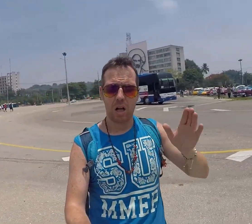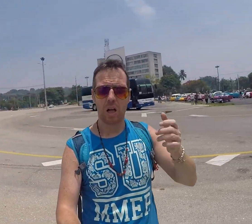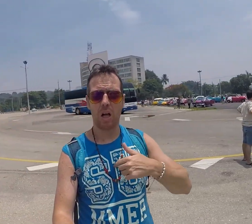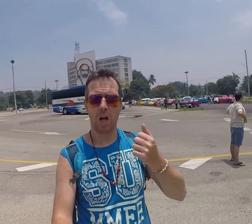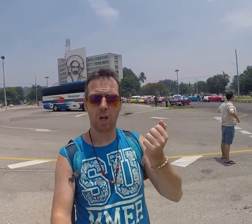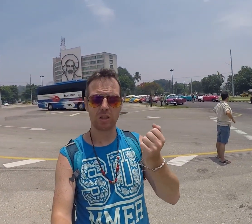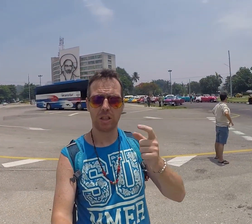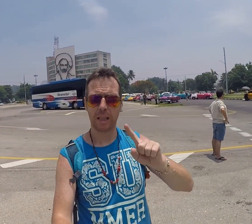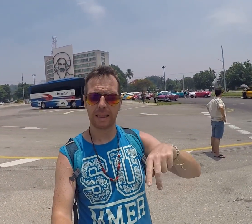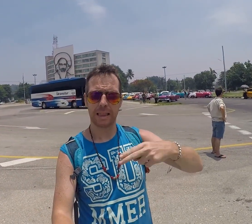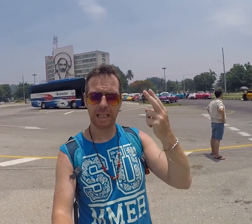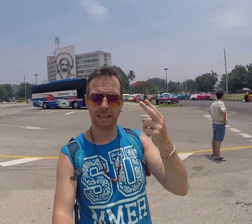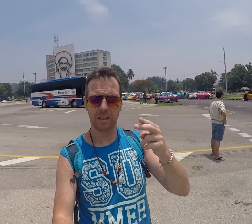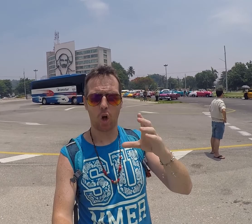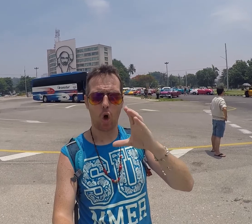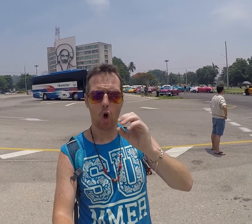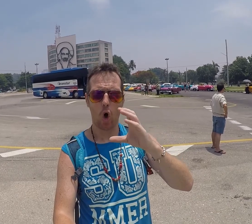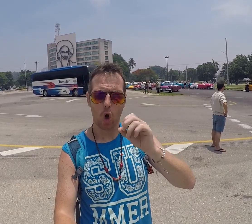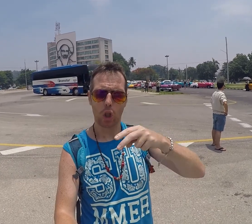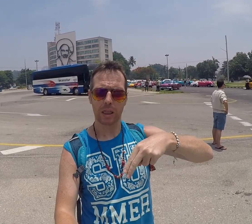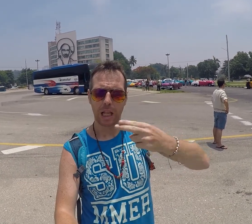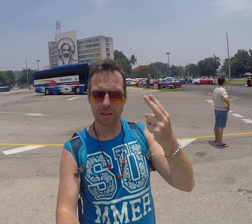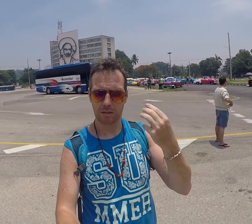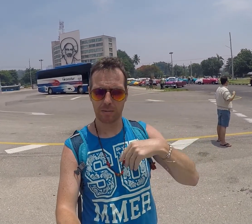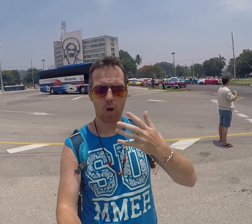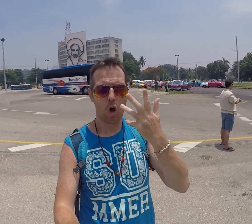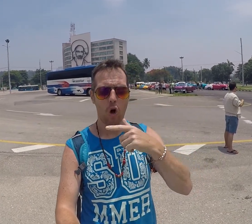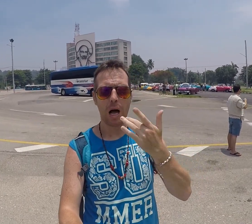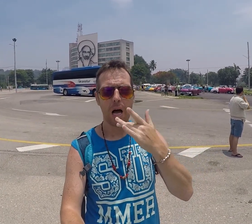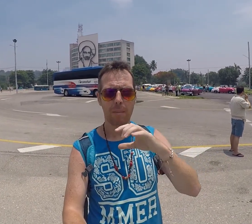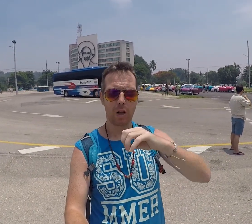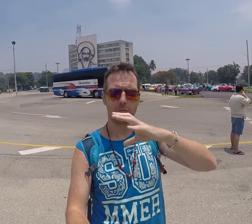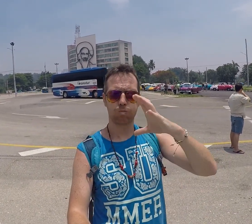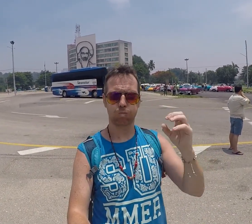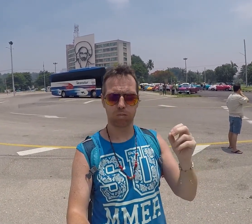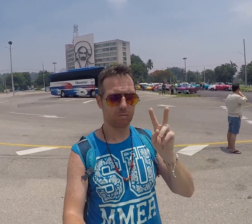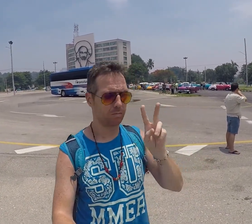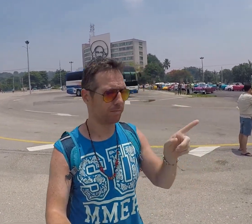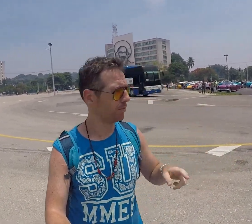Vamos a pillar un taxi, se llama cocotaxi porque tiene forma de coco y es de color amarillo, veamos